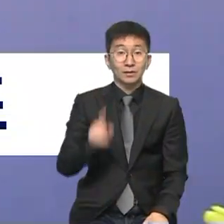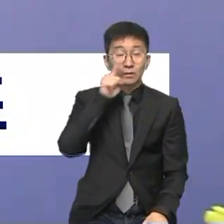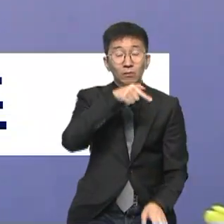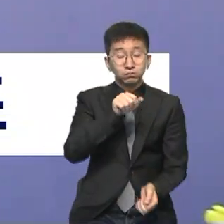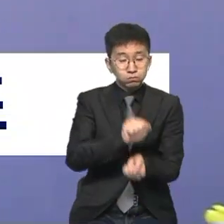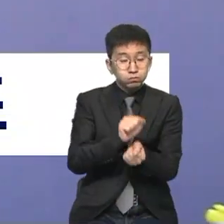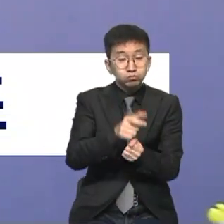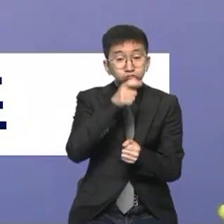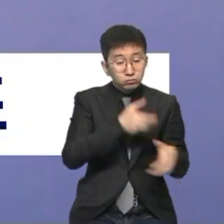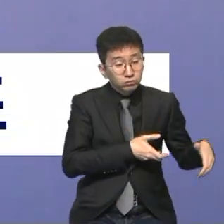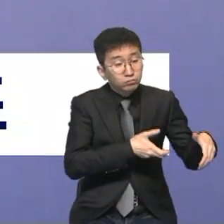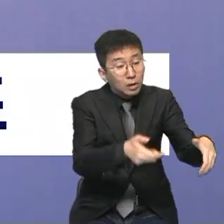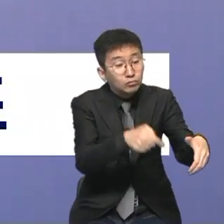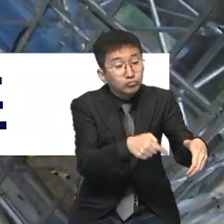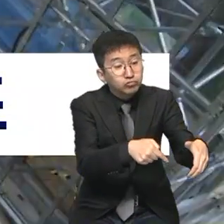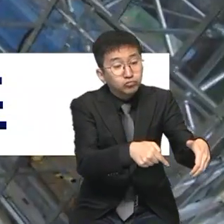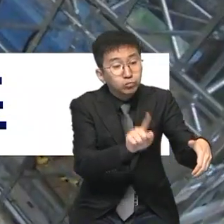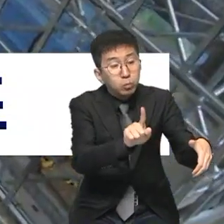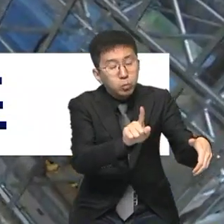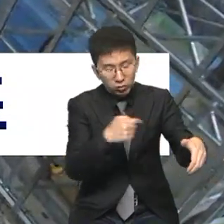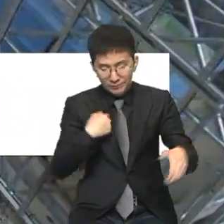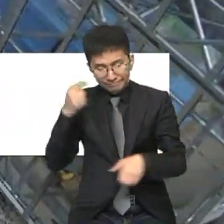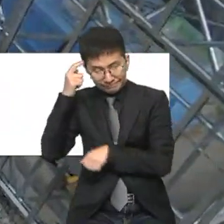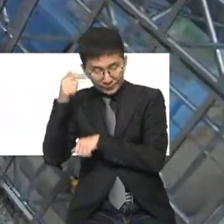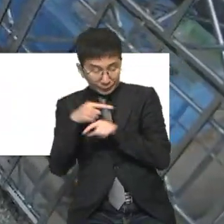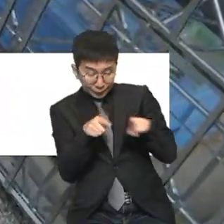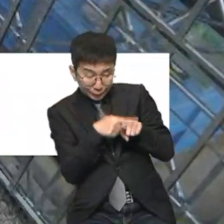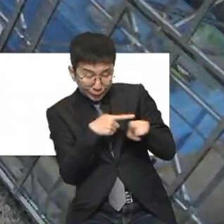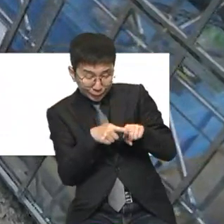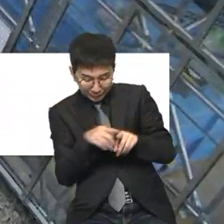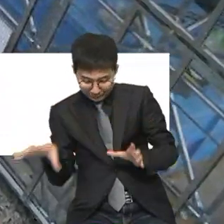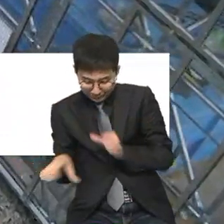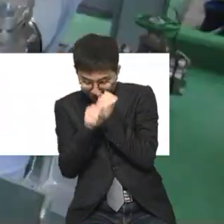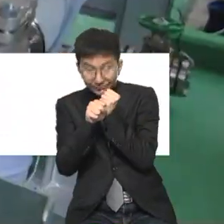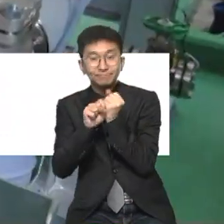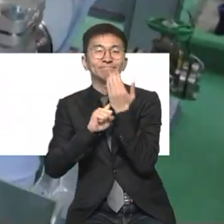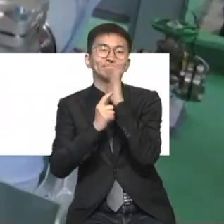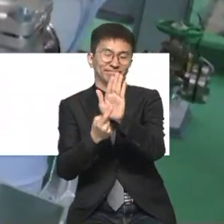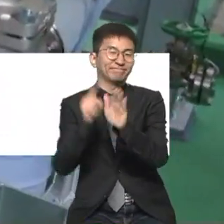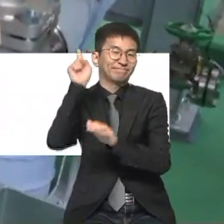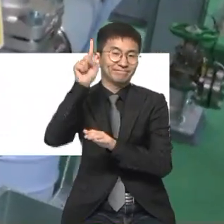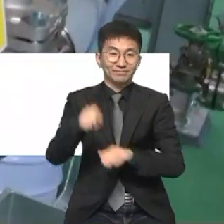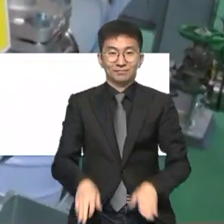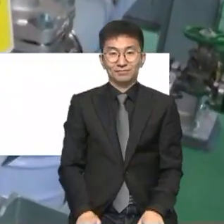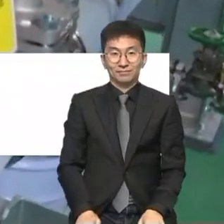발표합니다. 정부 시찰단이 현지에서 방류 설비 등을 살피고 온 지 한 달 반.